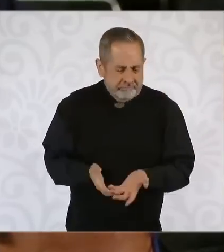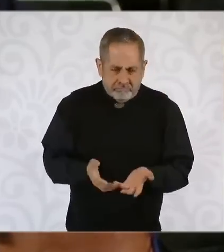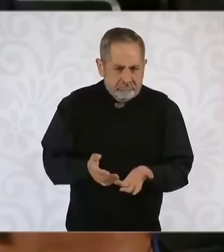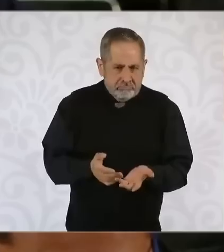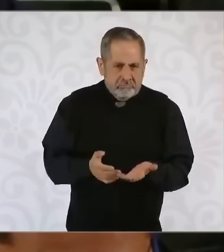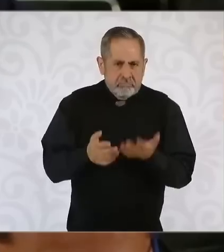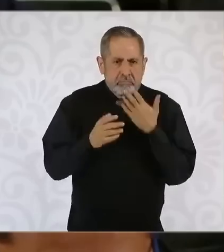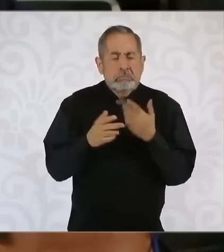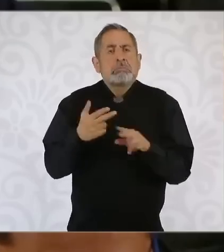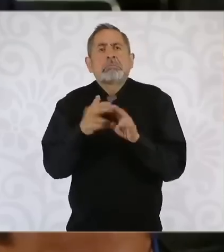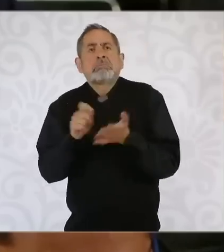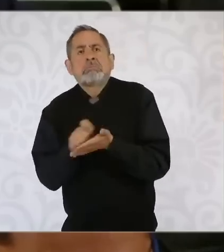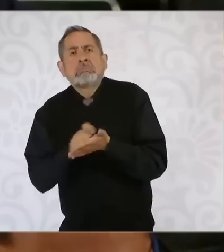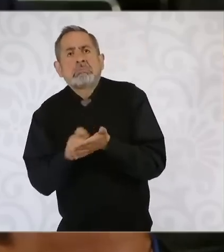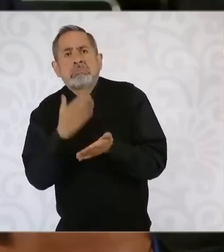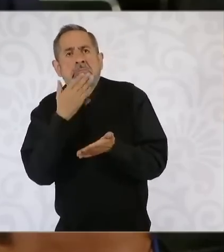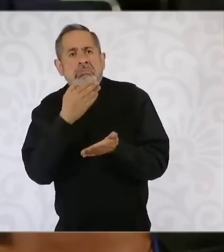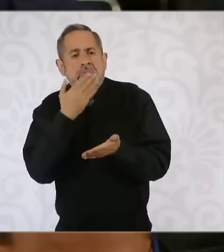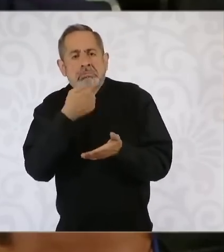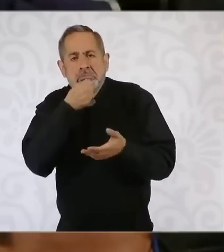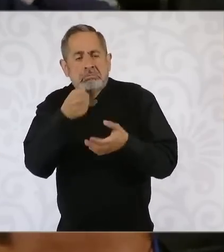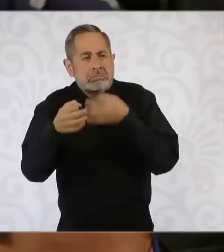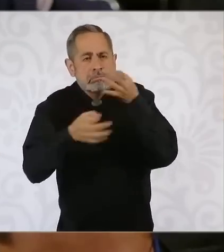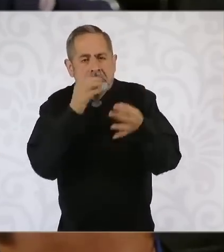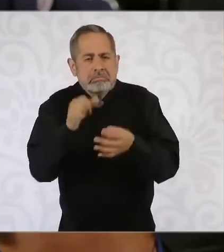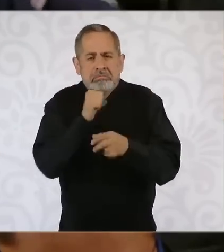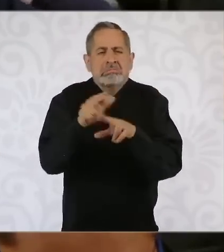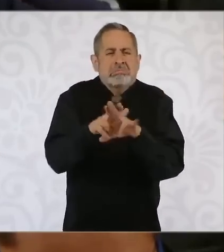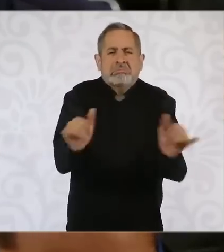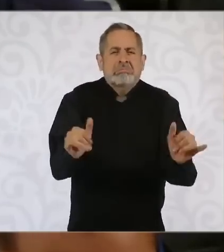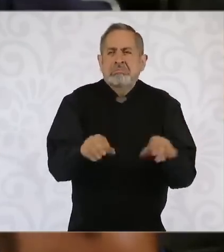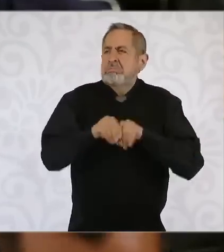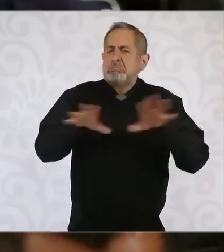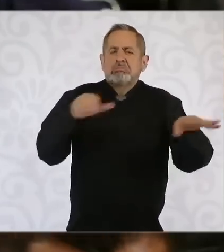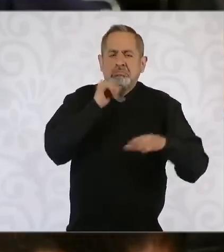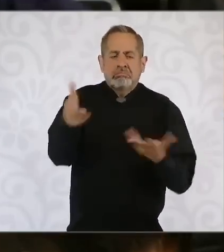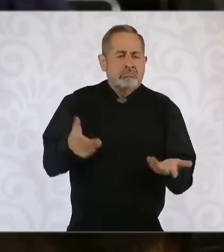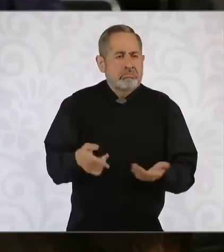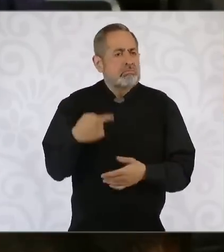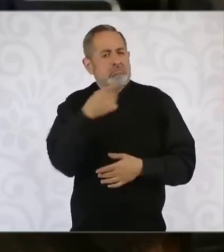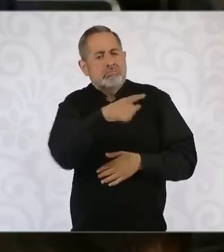tomó la nota en Sonora obviamente pero cuando salió el el gobernador salió a decir No es cierto